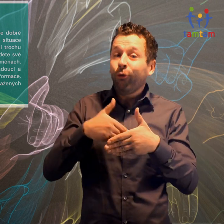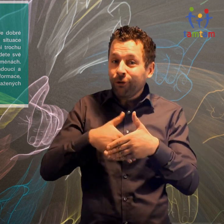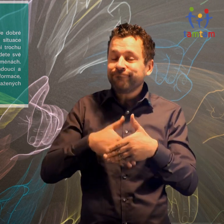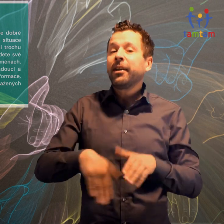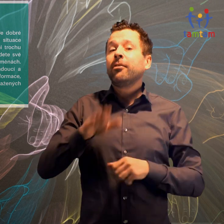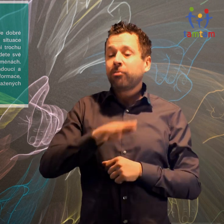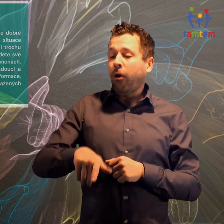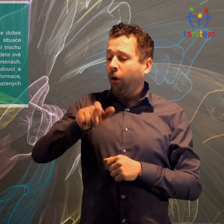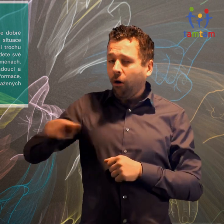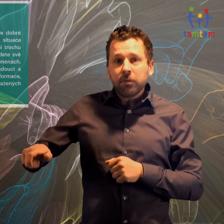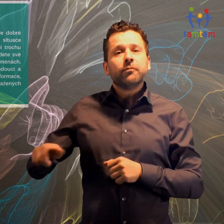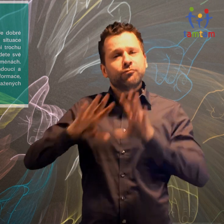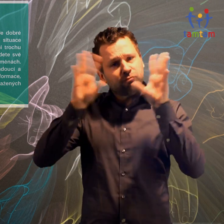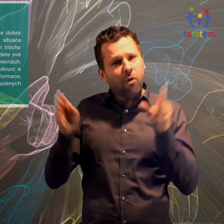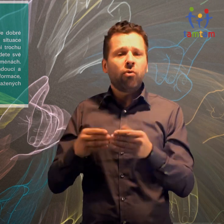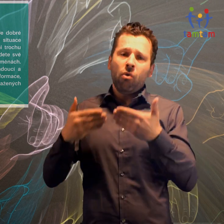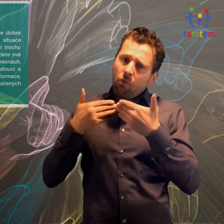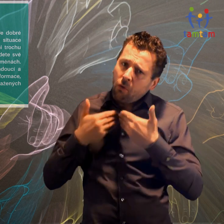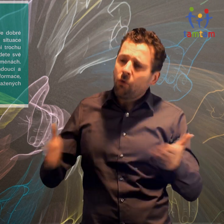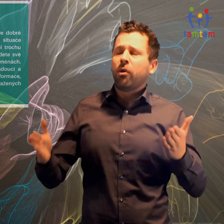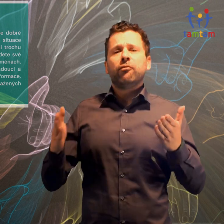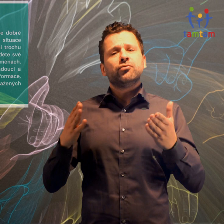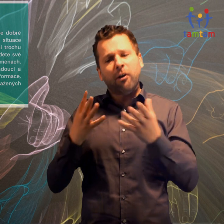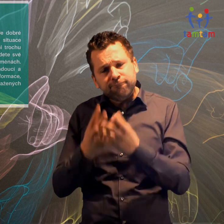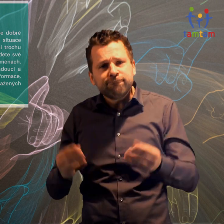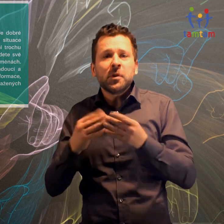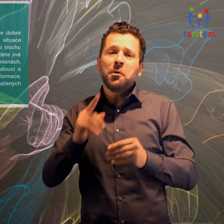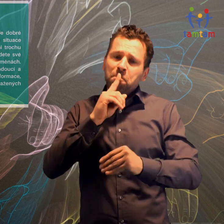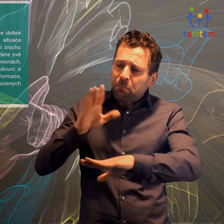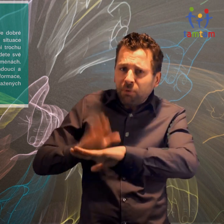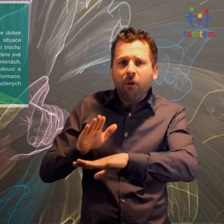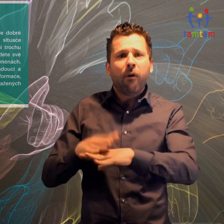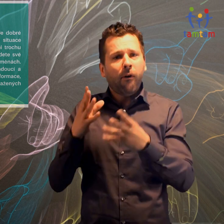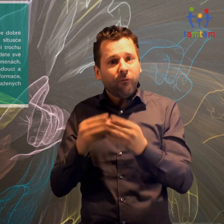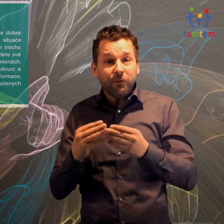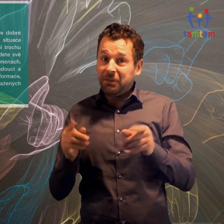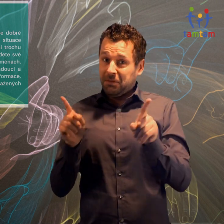Nemusíte se bát s dětmi otevřeně hovořit o aktuální situaci.